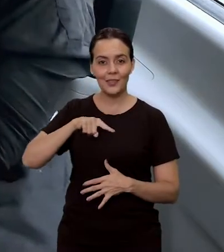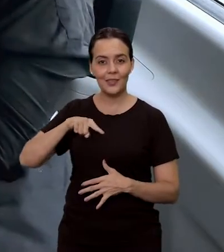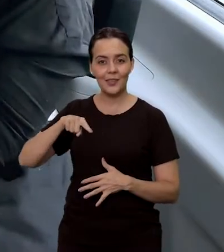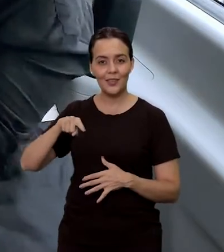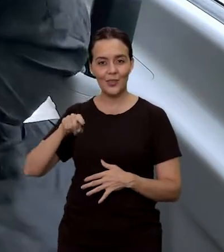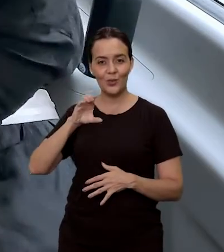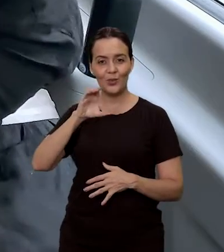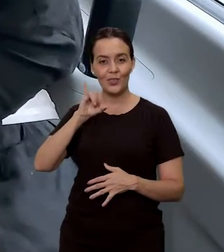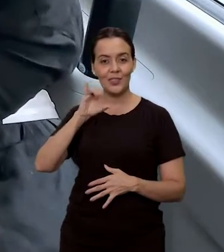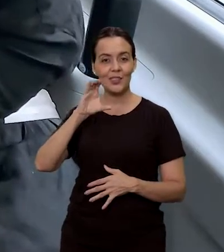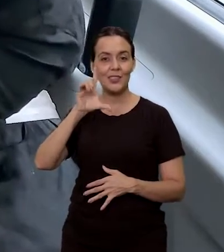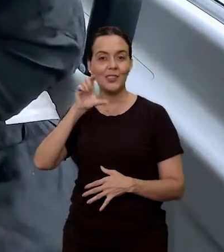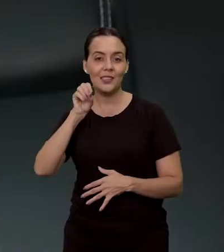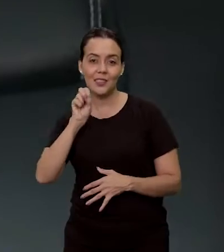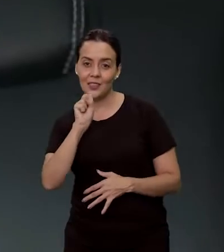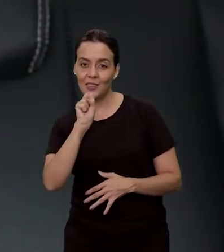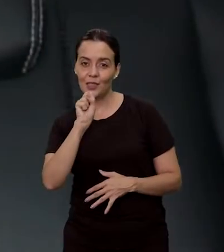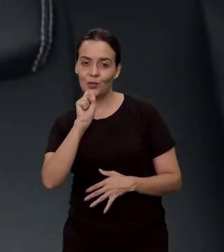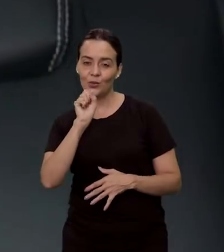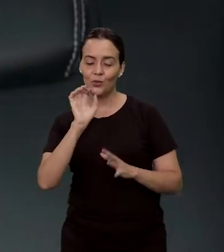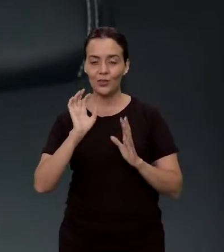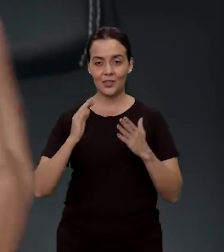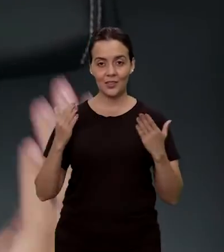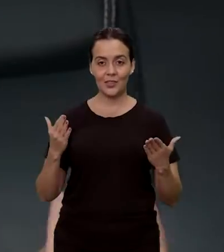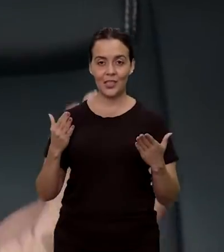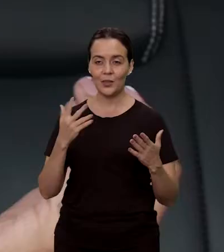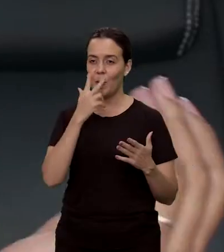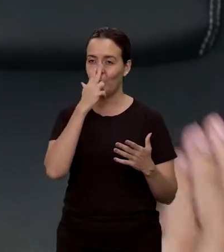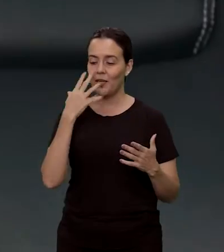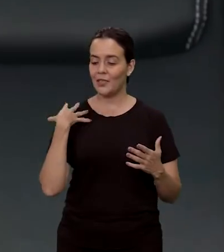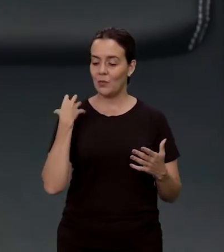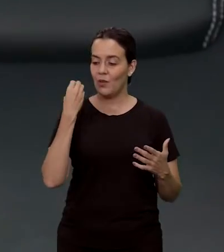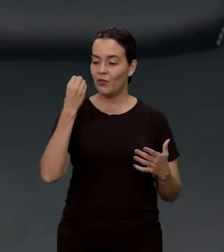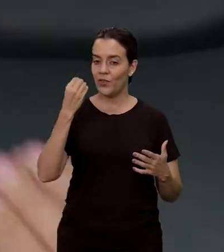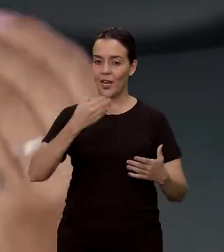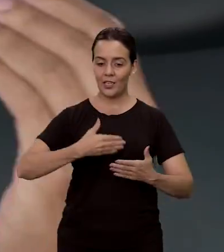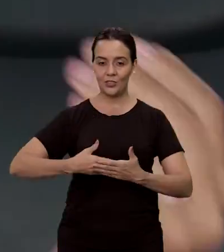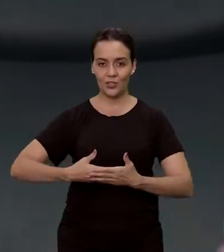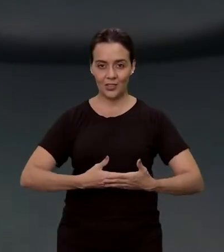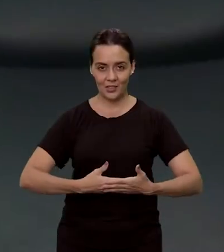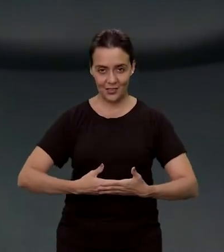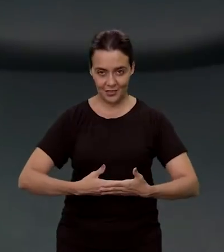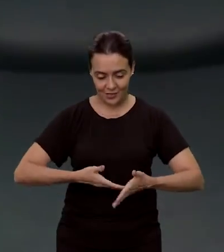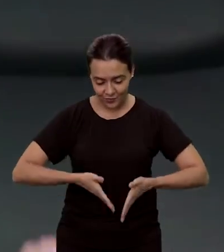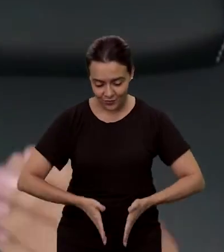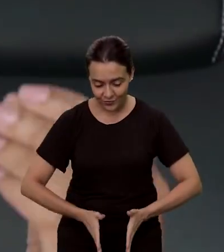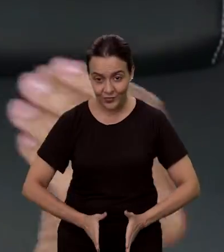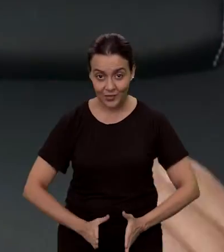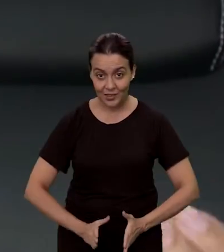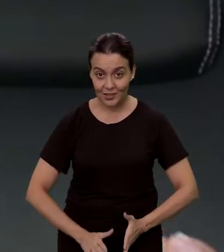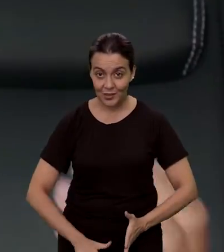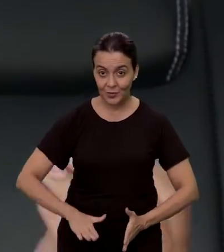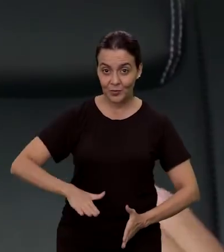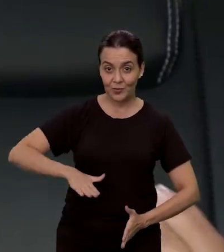[Mônica] É, a gente está fazendo uma viagem dentro do corpo, então você é um recém-nascido, você é uma criança, você é um jovem, um adulto,